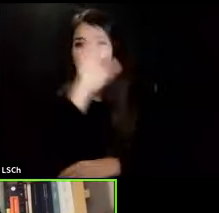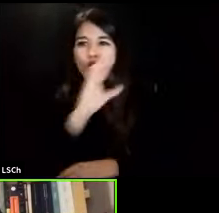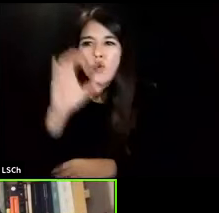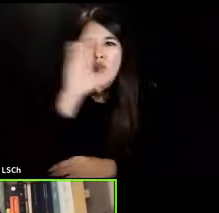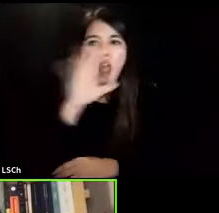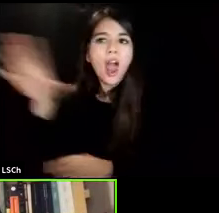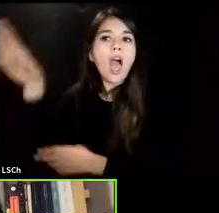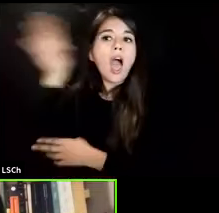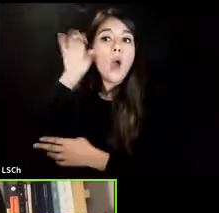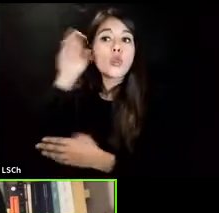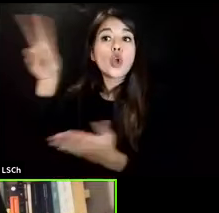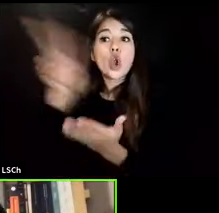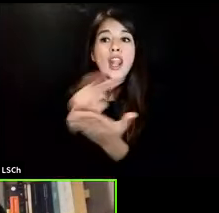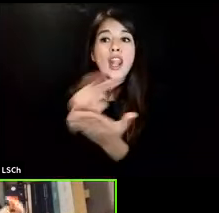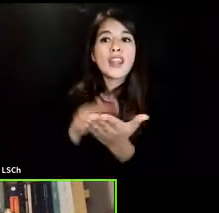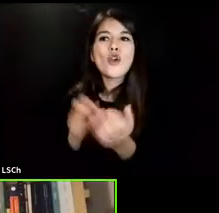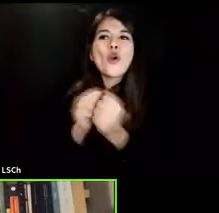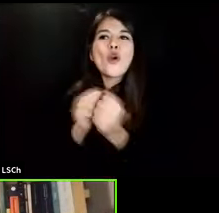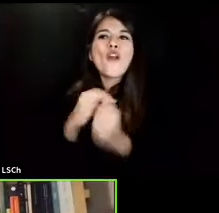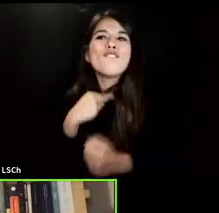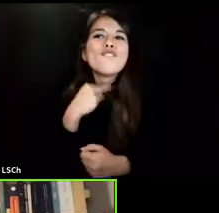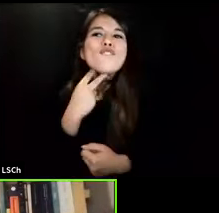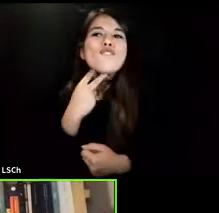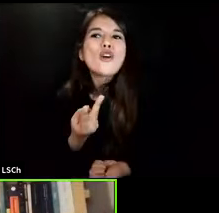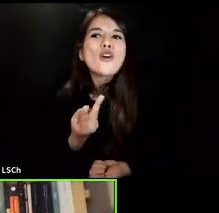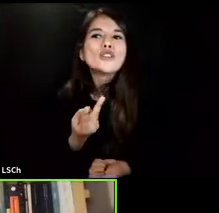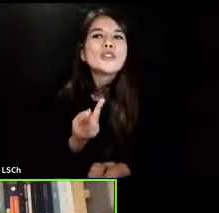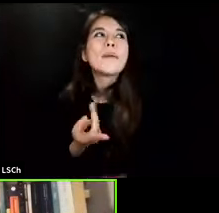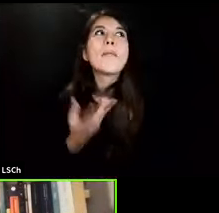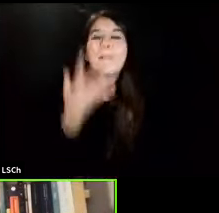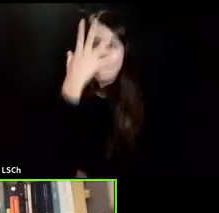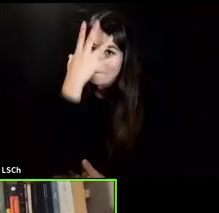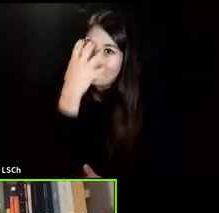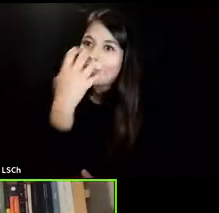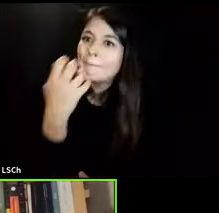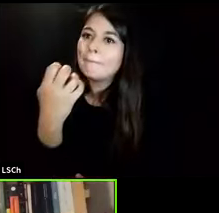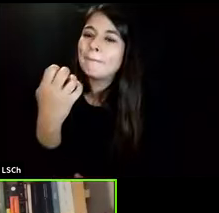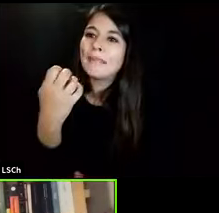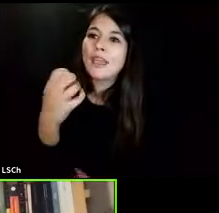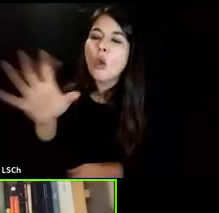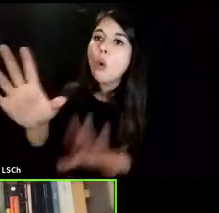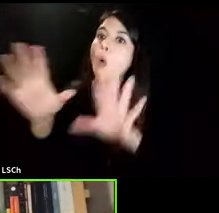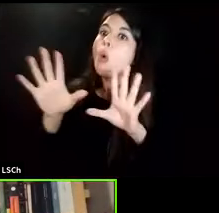que te llame poderosamente la atención porque obviamente es un factor muy